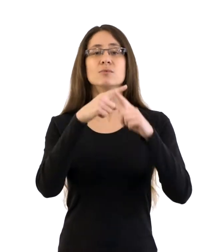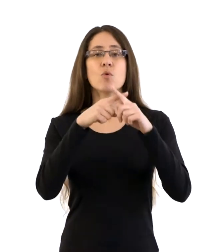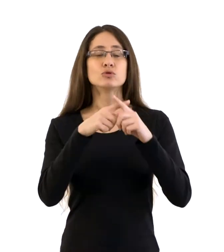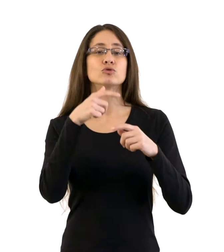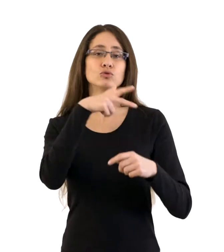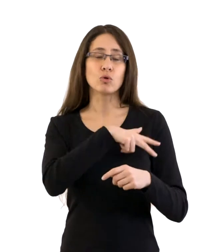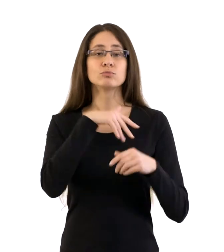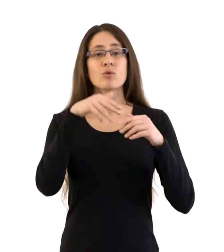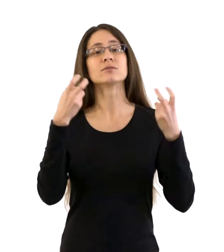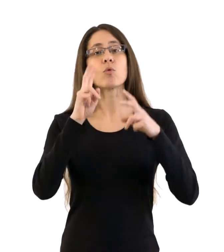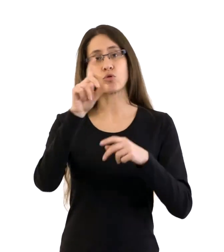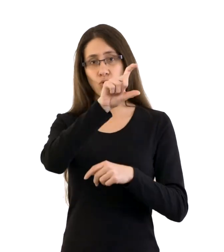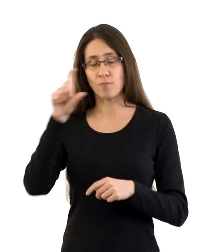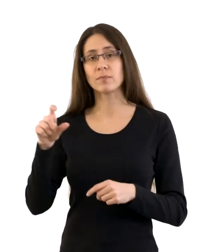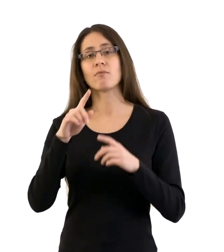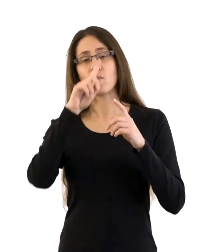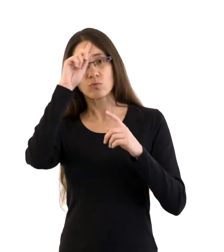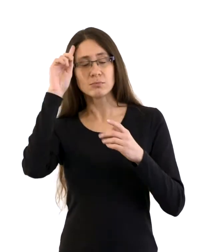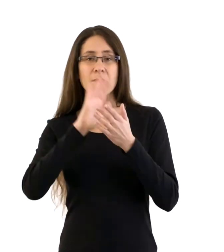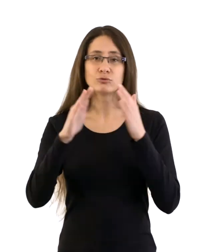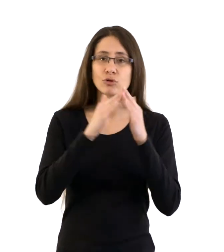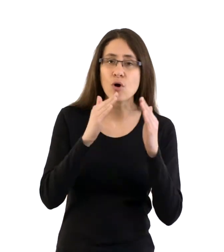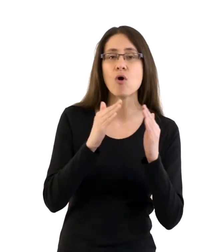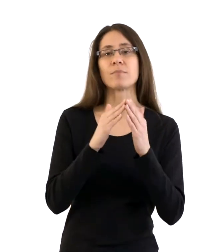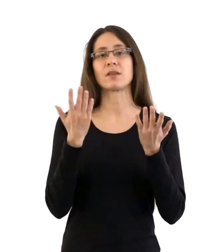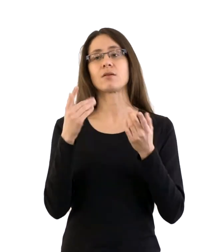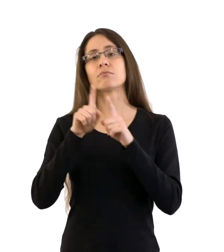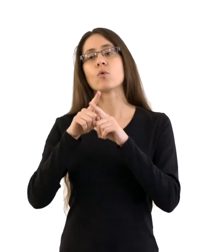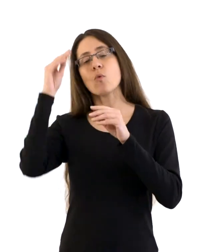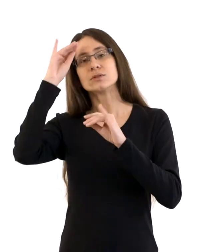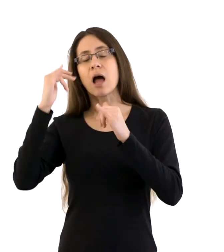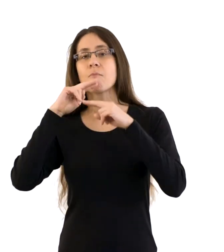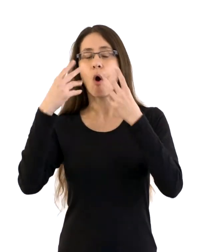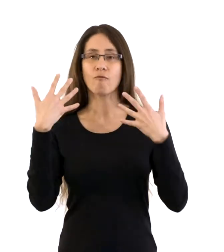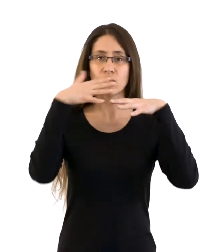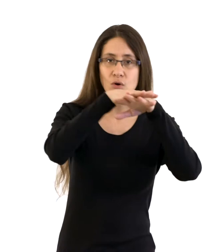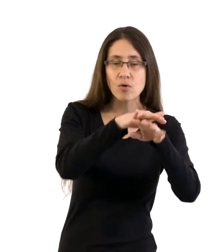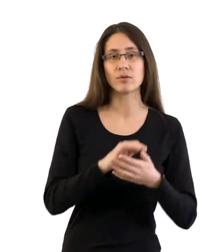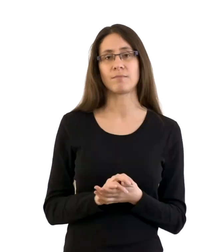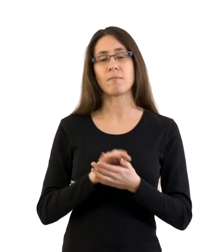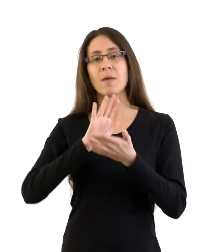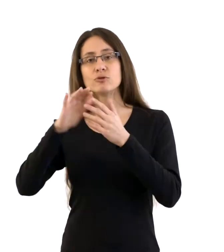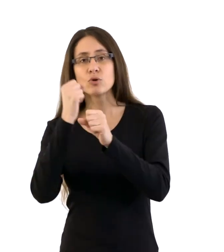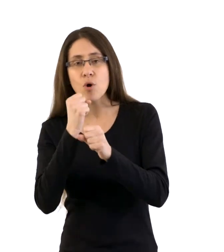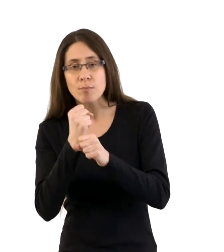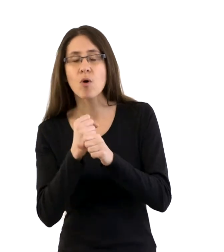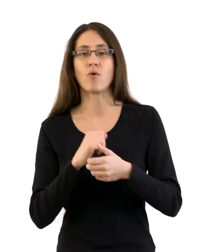Spółdzielnię socjalną mogą założyć: bezdomni realizujący indywidualny program wychodzenia z bezdomności, bezrobotni,